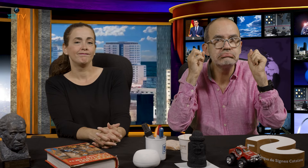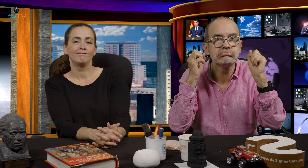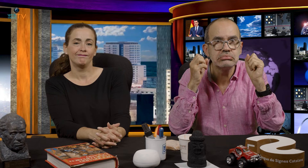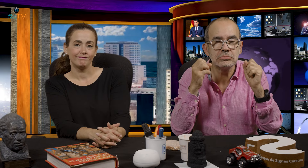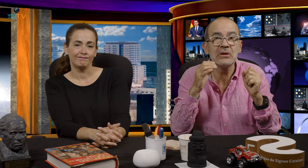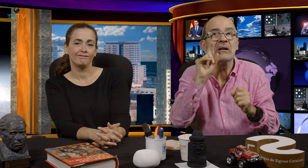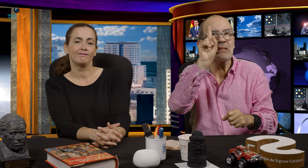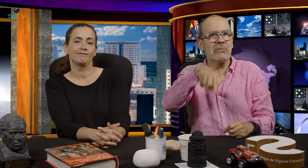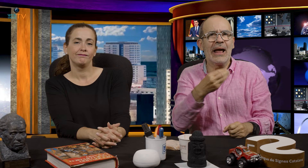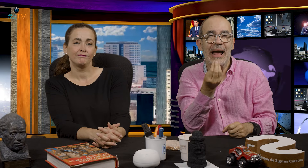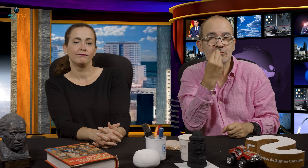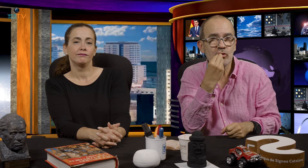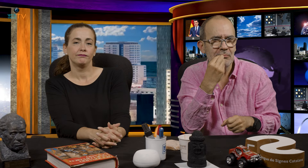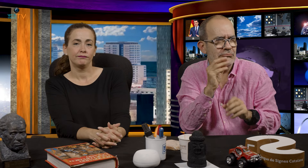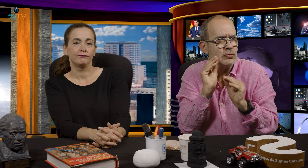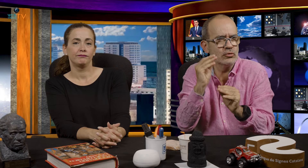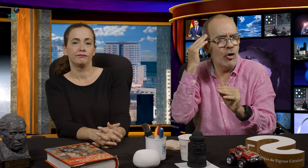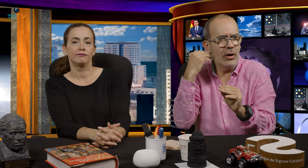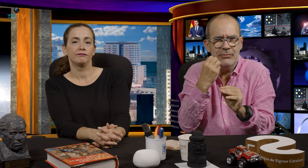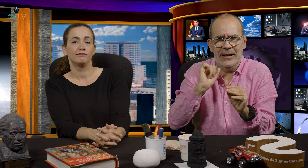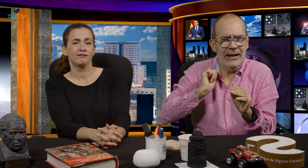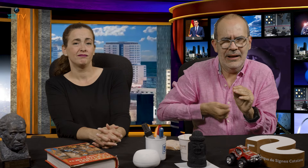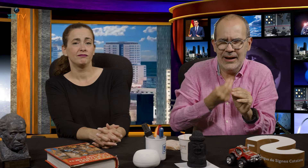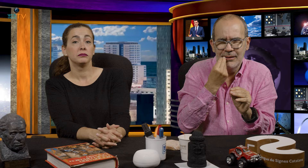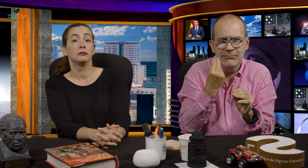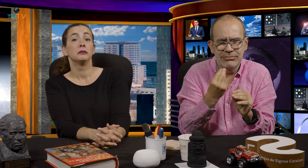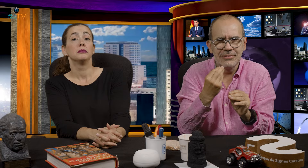También tiene una gastronomía, típica de ahí, de gran riqueza y muy moderna,